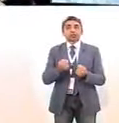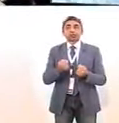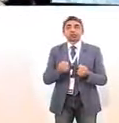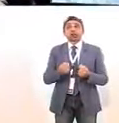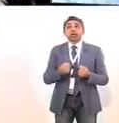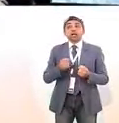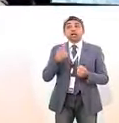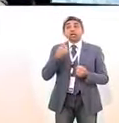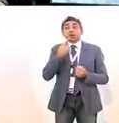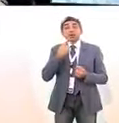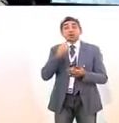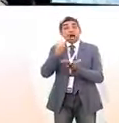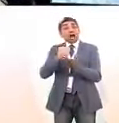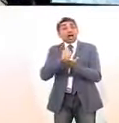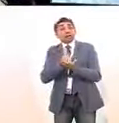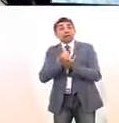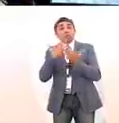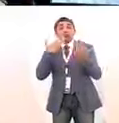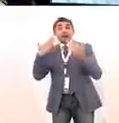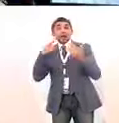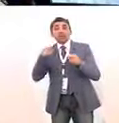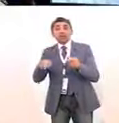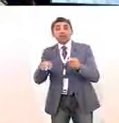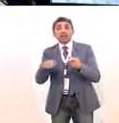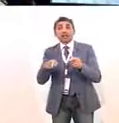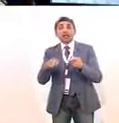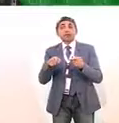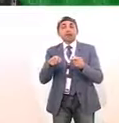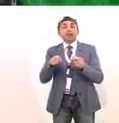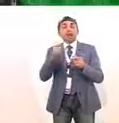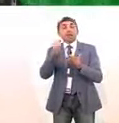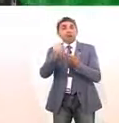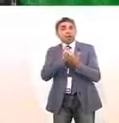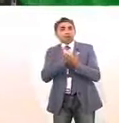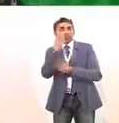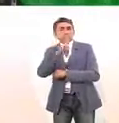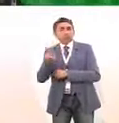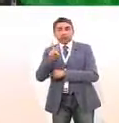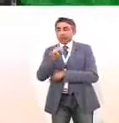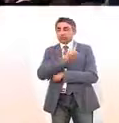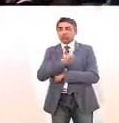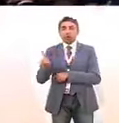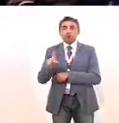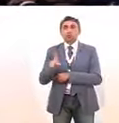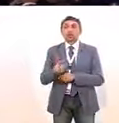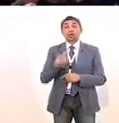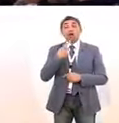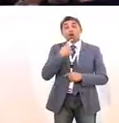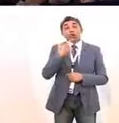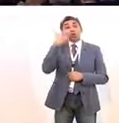un atto di diritto parlamentare è un atto di violenza. Lo dico perché non è stato